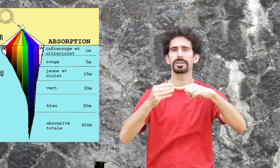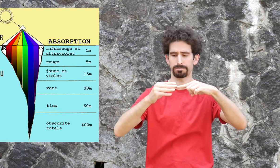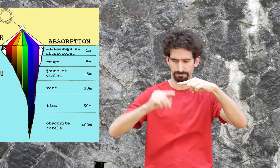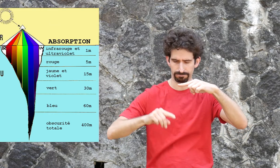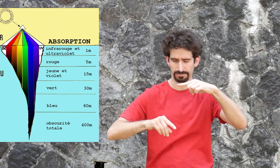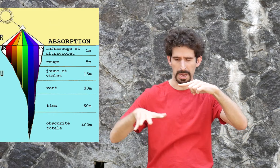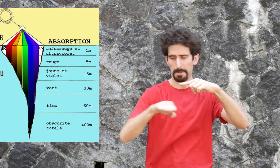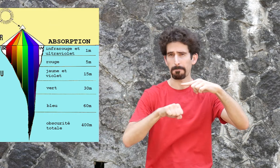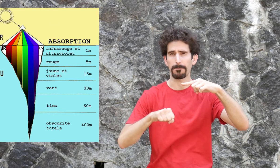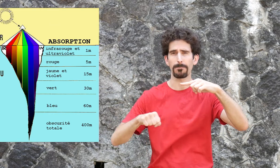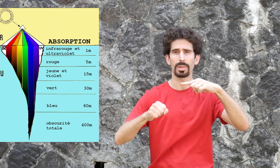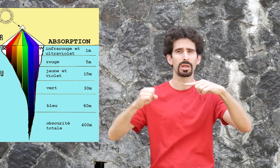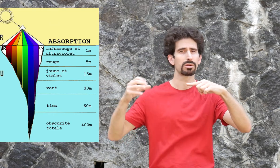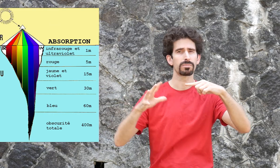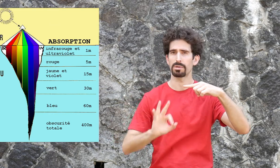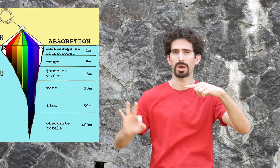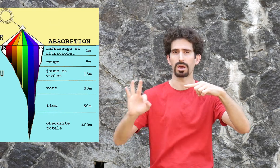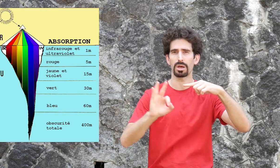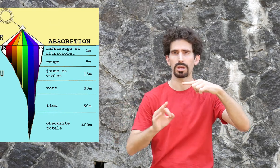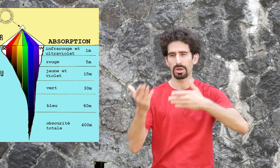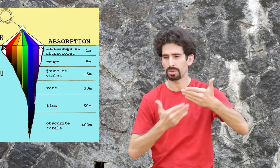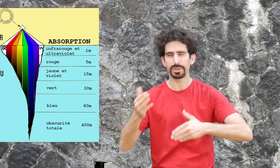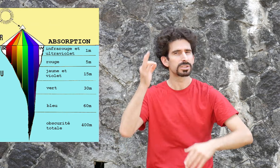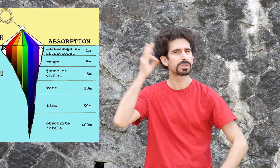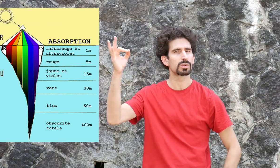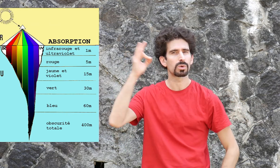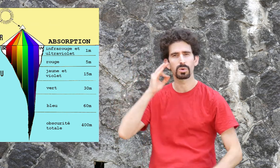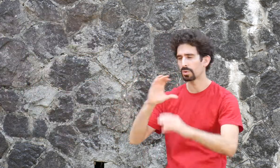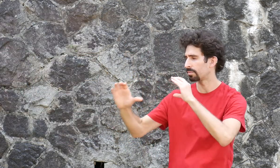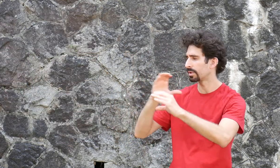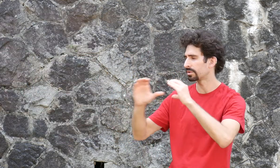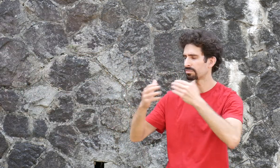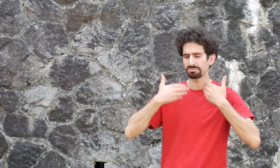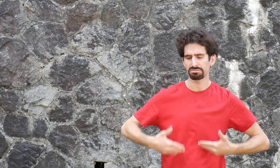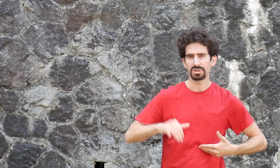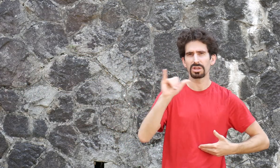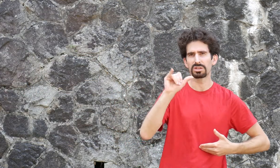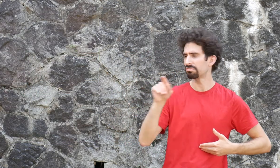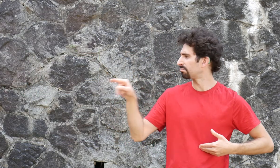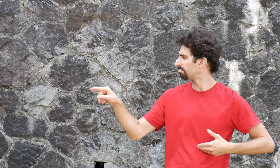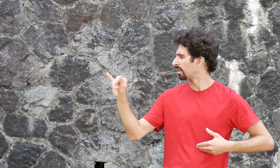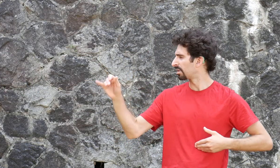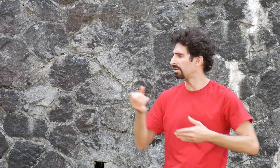Au delà, c'est l'obscurité totale. A la place, c'est le son pour communiquer, savoir qui est qui